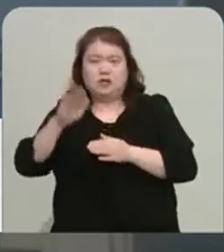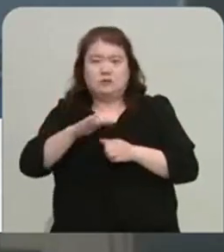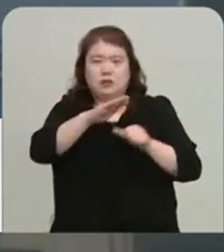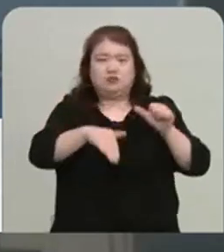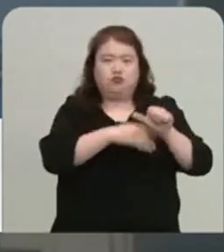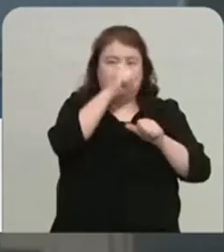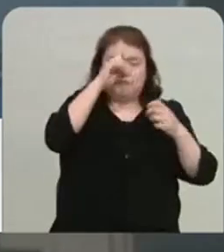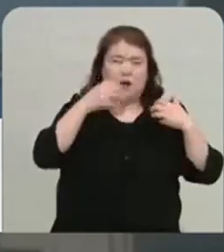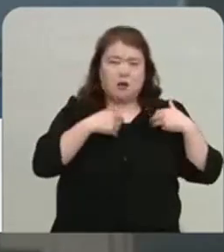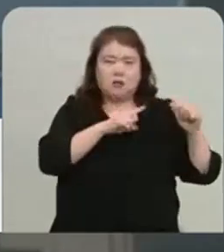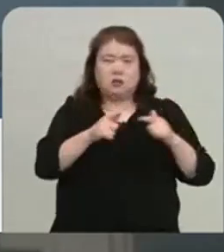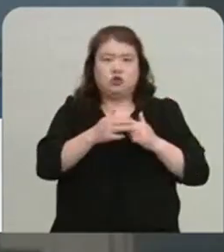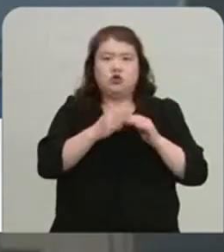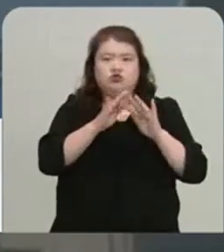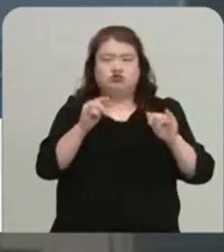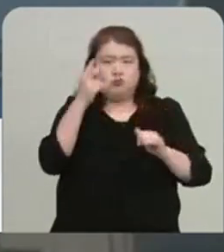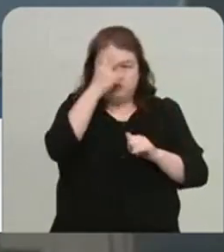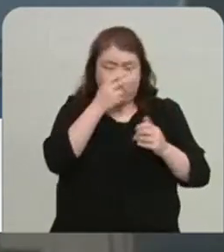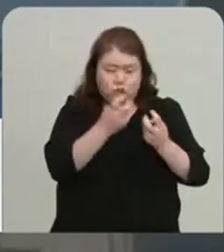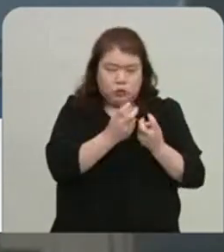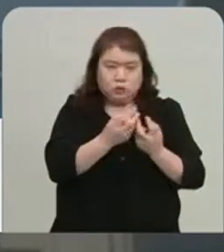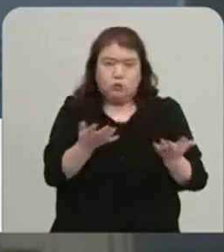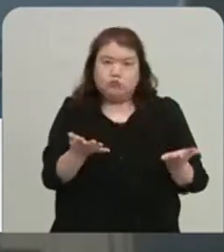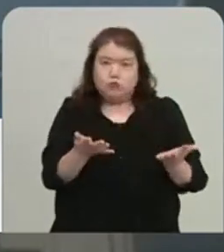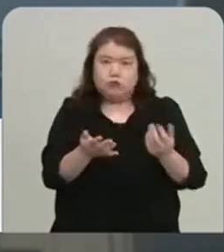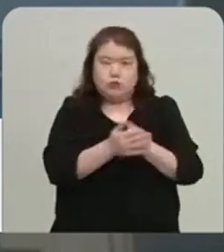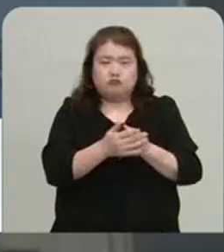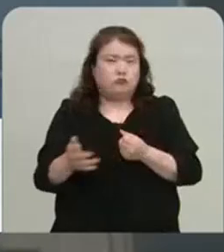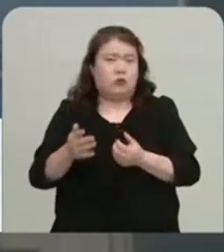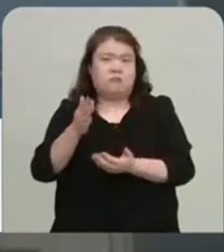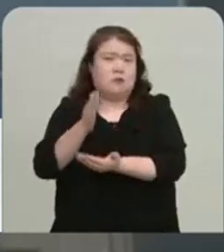는 주민 보호 대책 등이 빠졌다 며 절차를 멈춘 상태입니다.